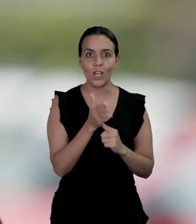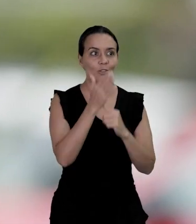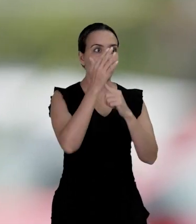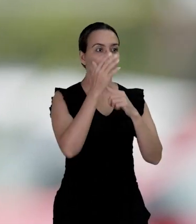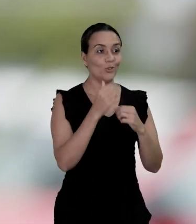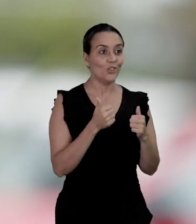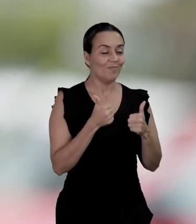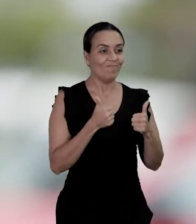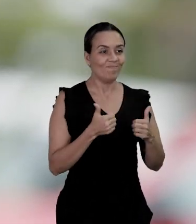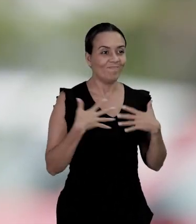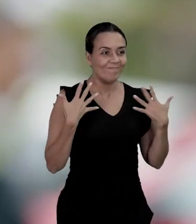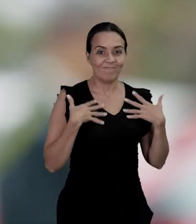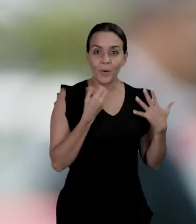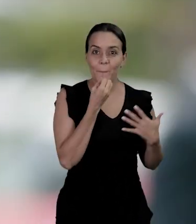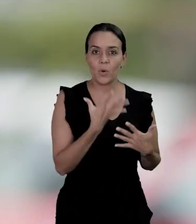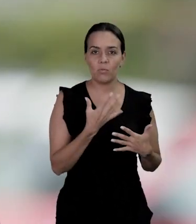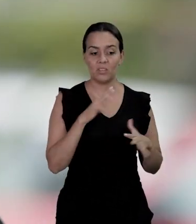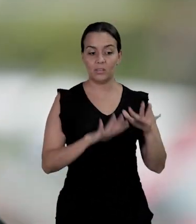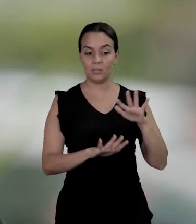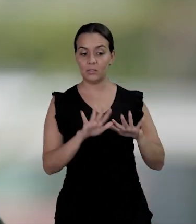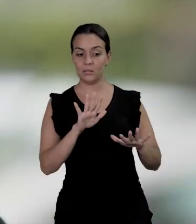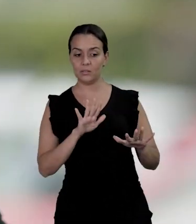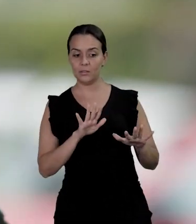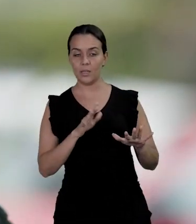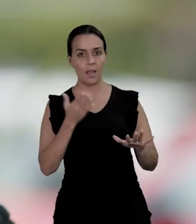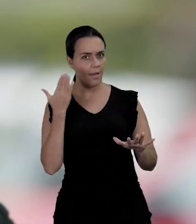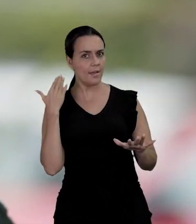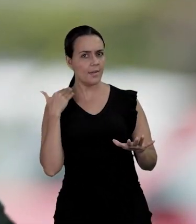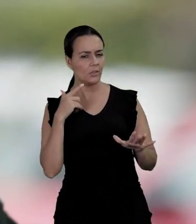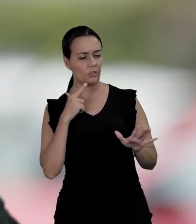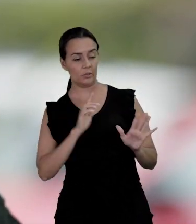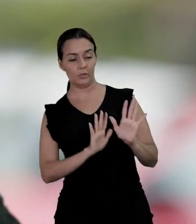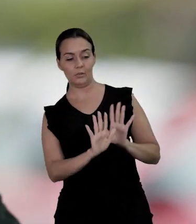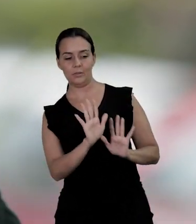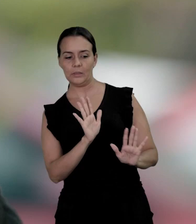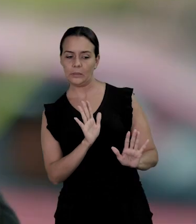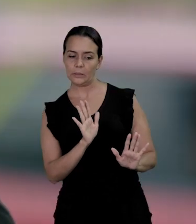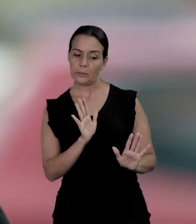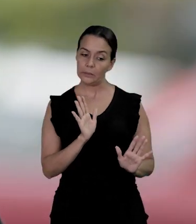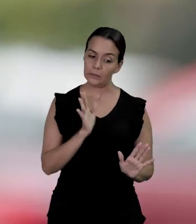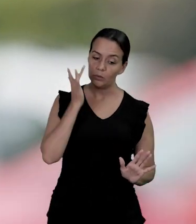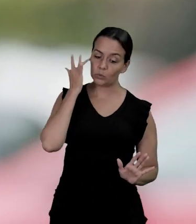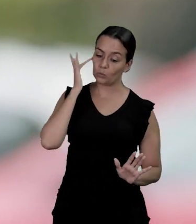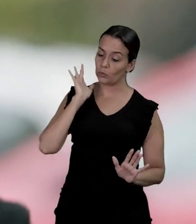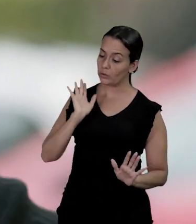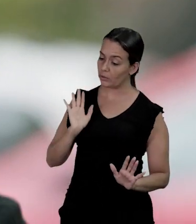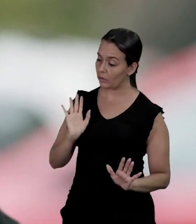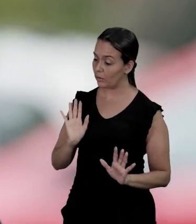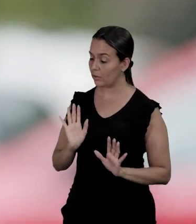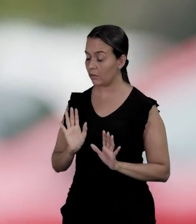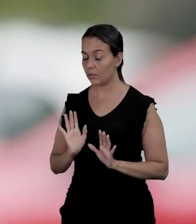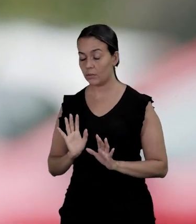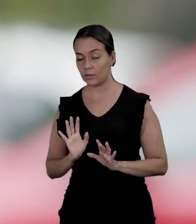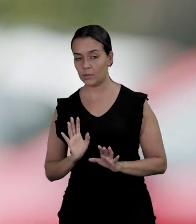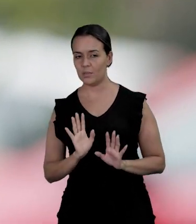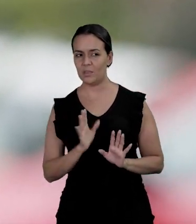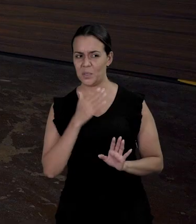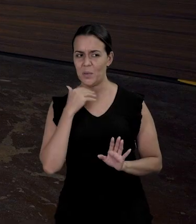eu já tive medo da tecnologia, tive uma época que eu tinha uma relação meio oprimida, em ligar fios, cabos, eu ficava: